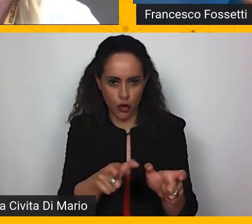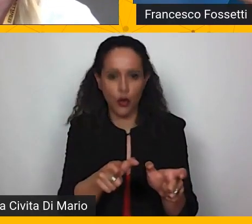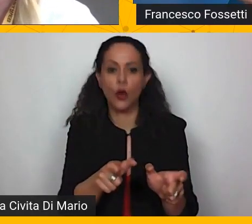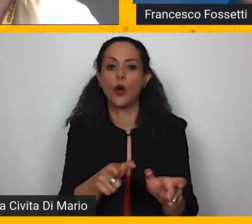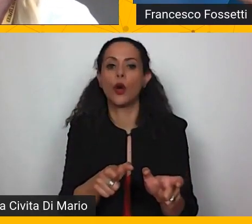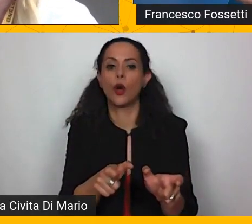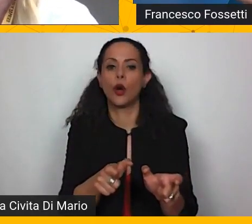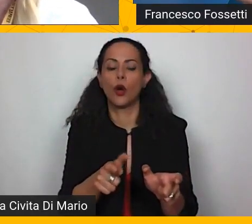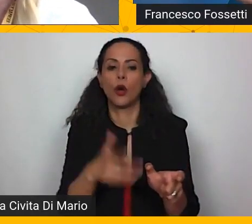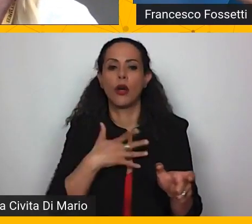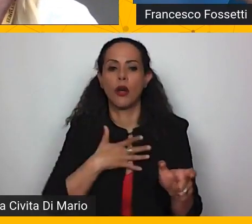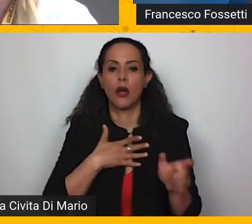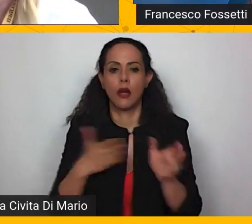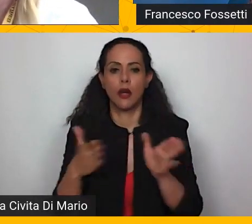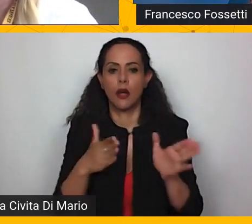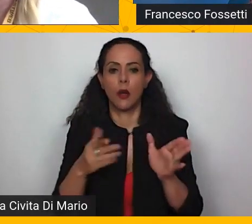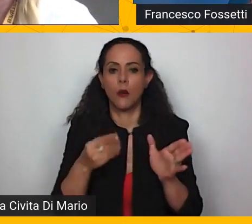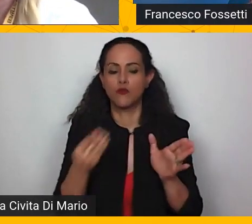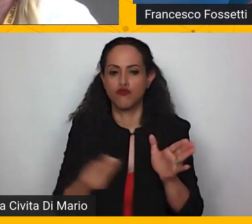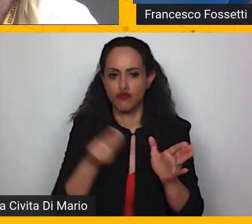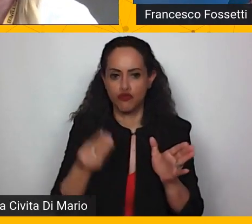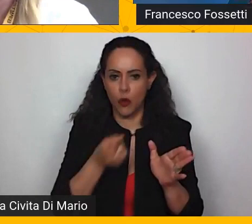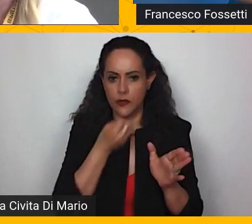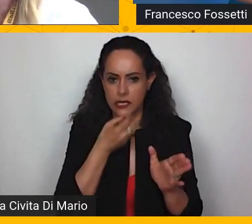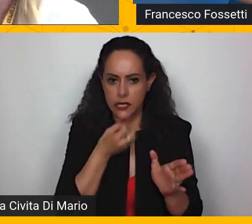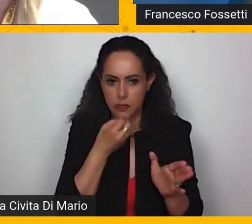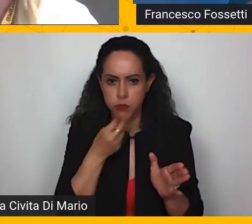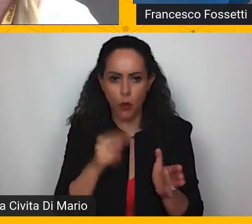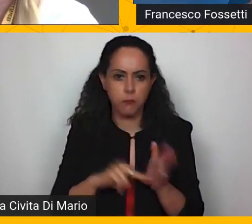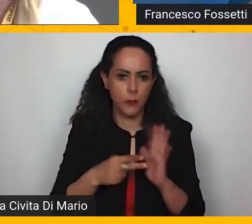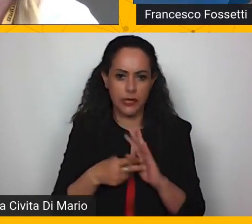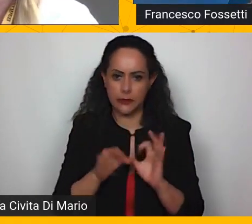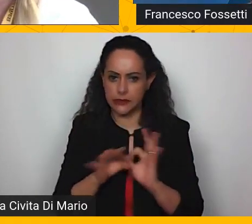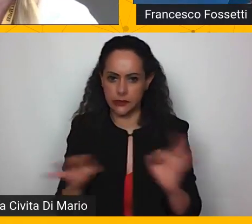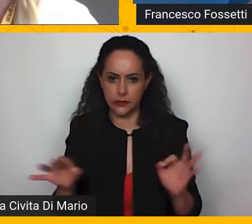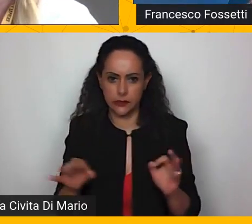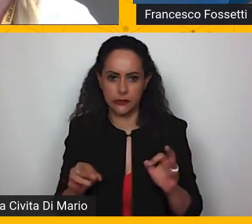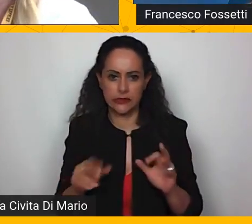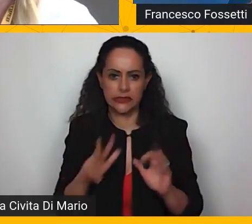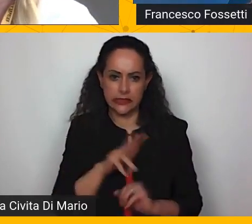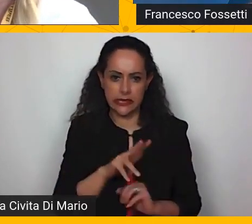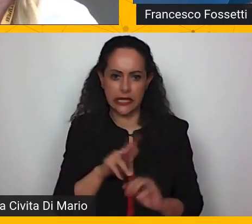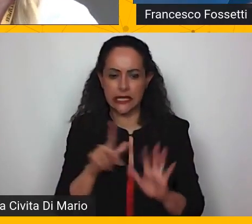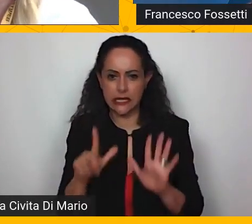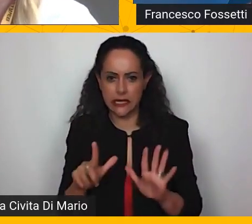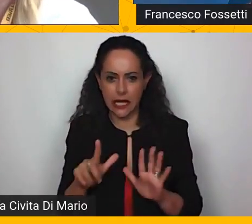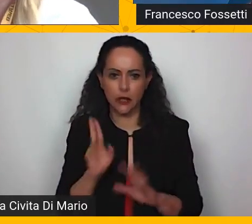destinato o comunque la fascia d'età che lo può giocare senza